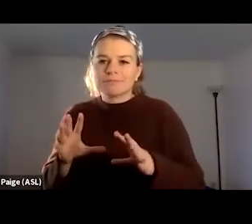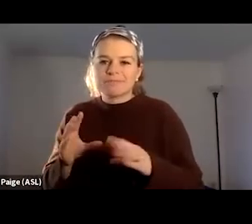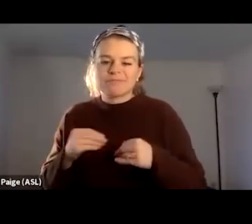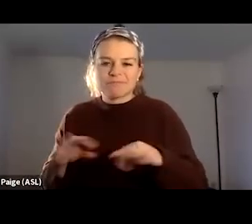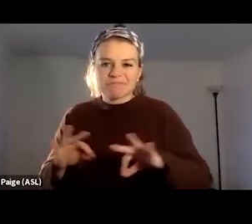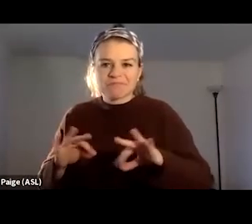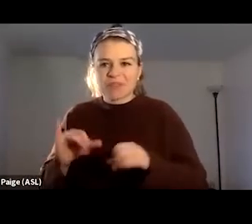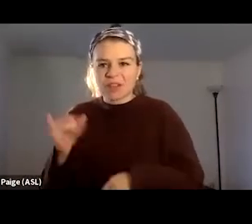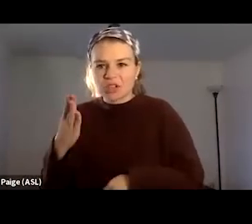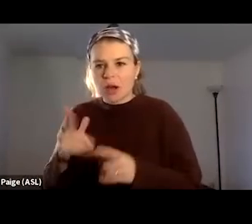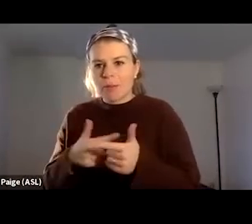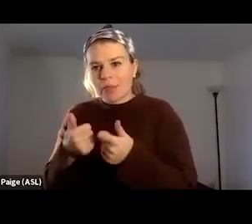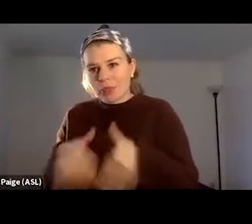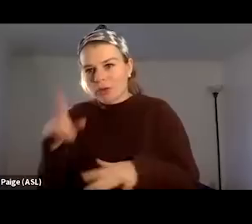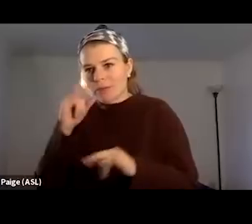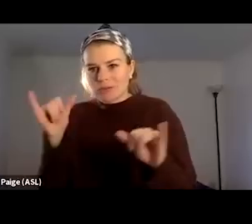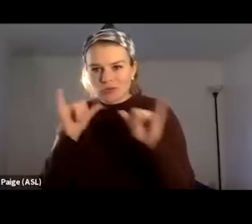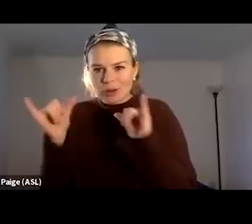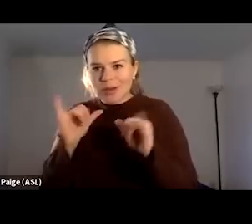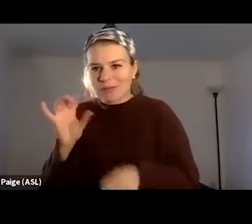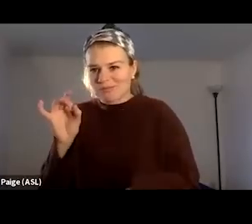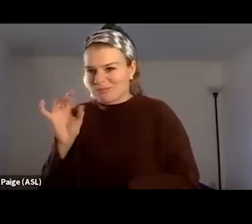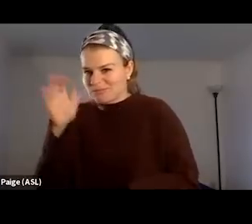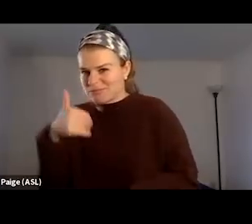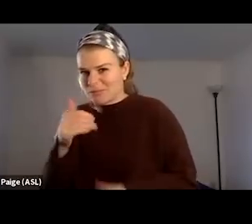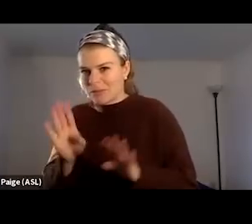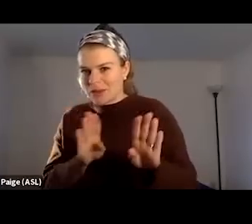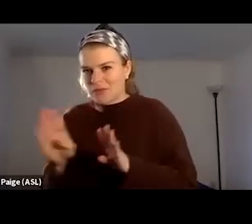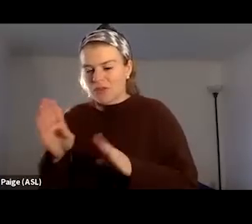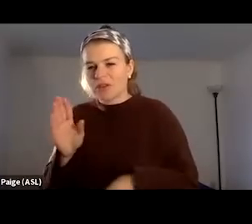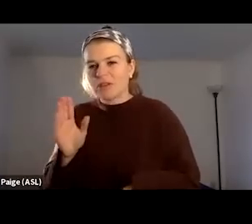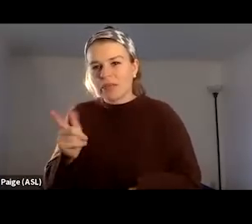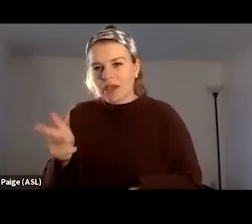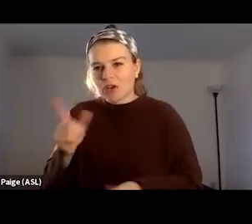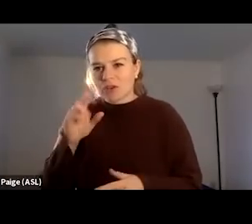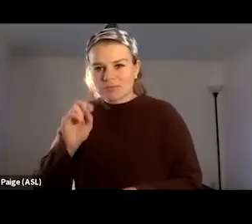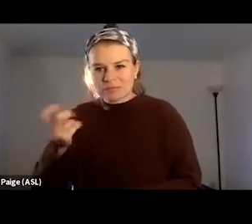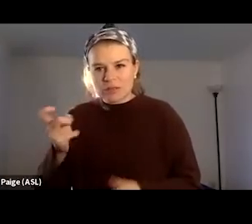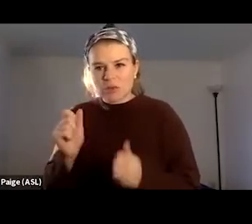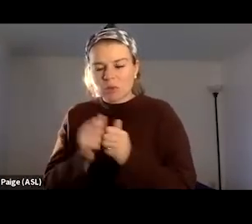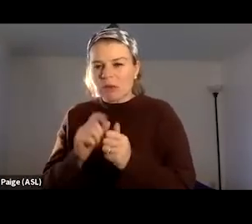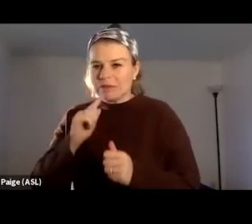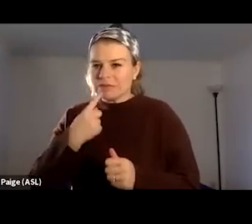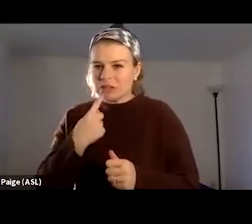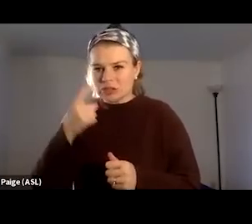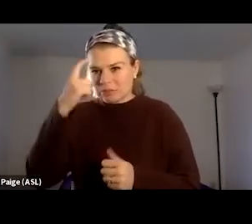y comportamiento extraño. Y en algún momento fue diagnosticado con una enfermedad mental grave y alcoholismo,